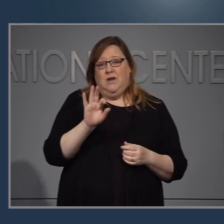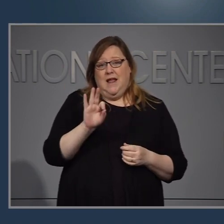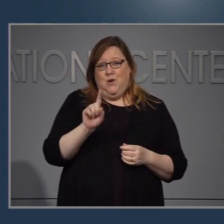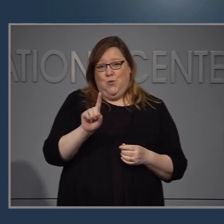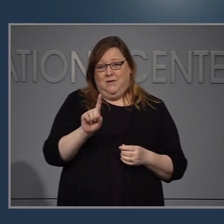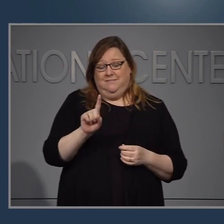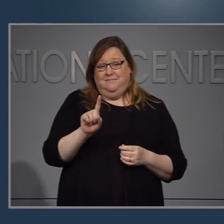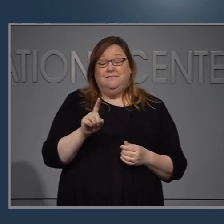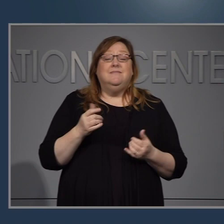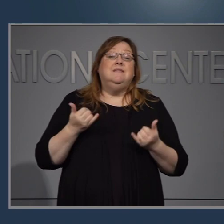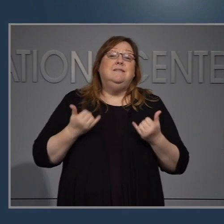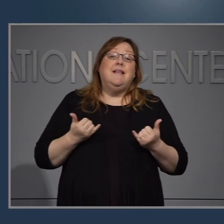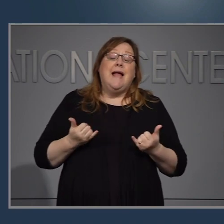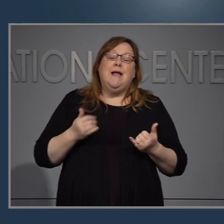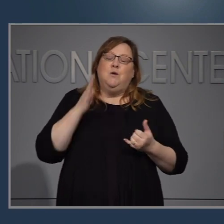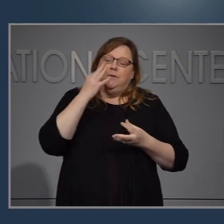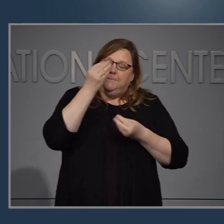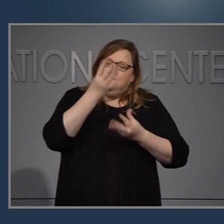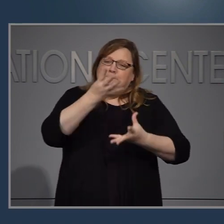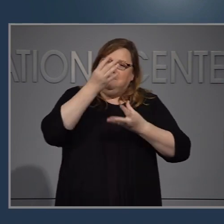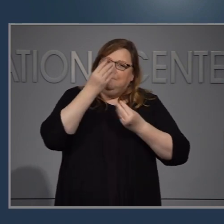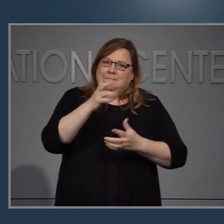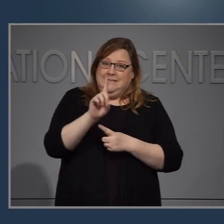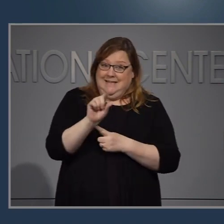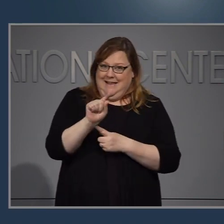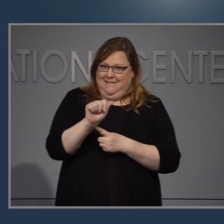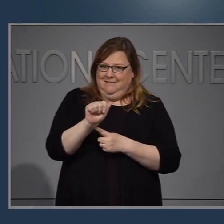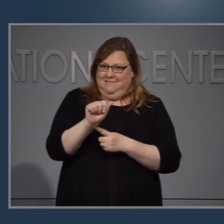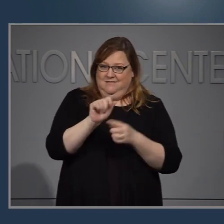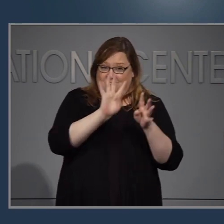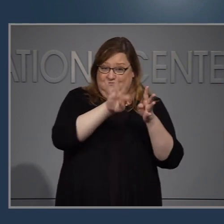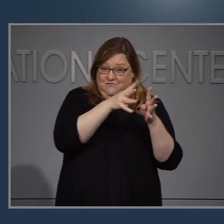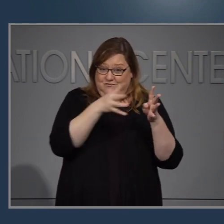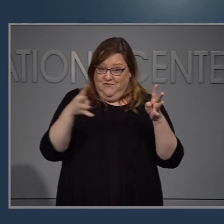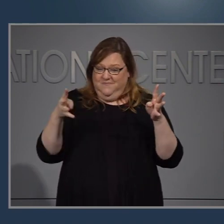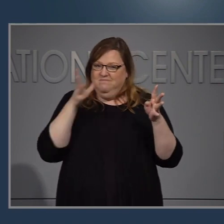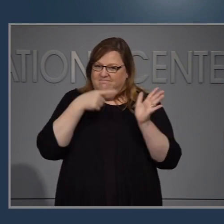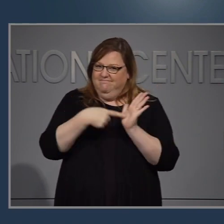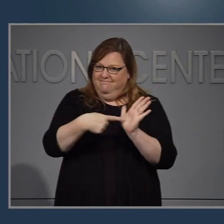Así que estamos por presentarles gráficas en todo el país continuamos viendo